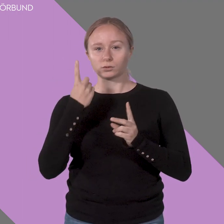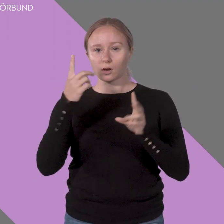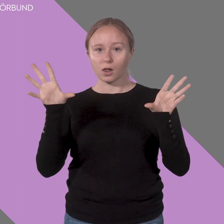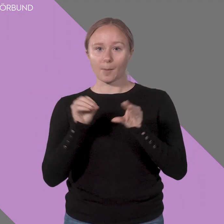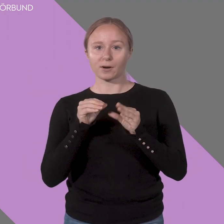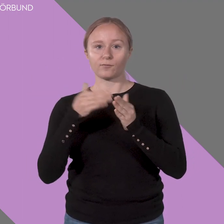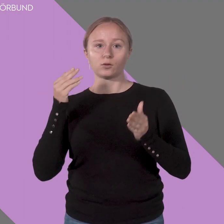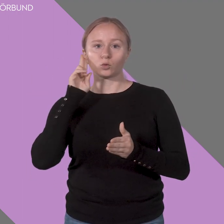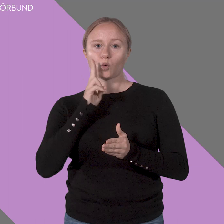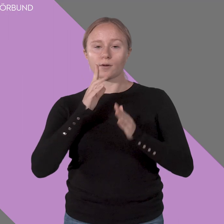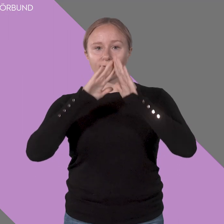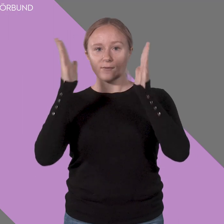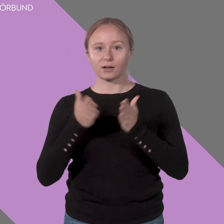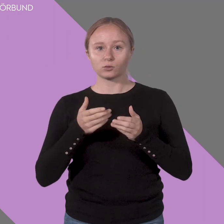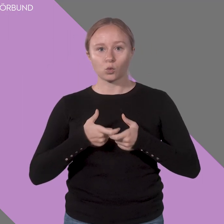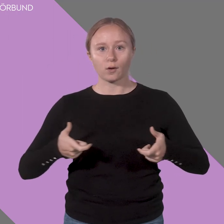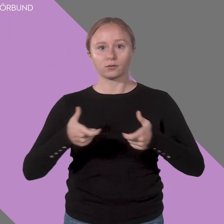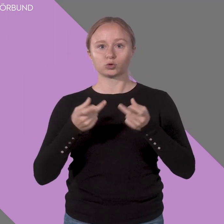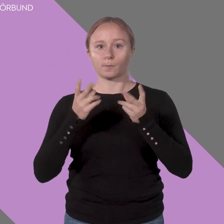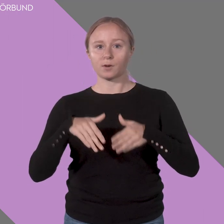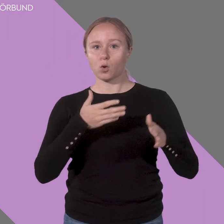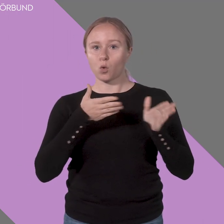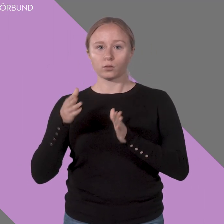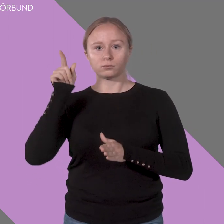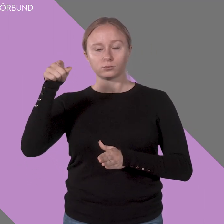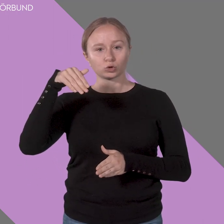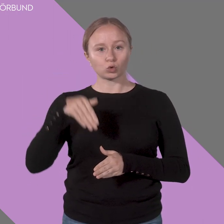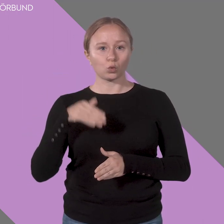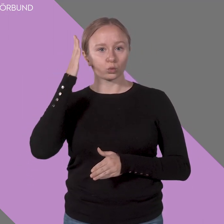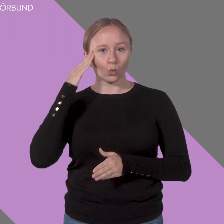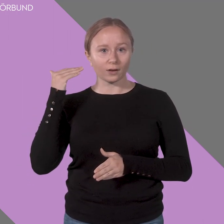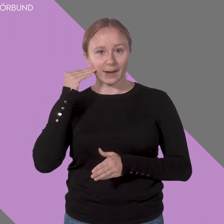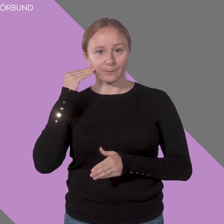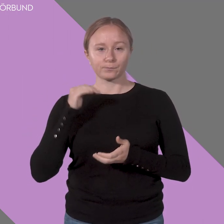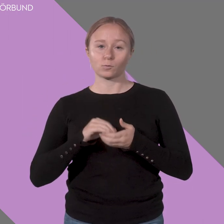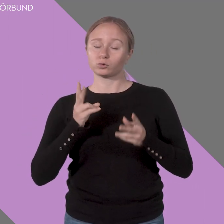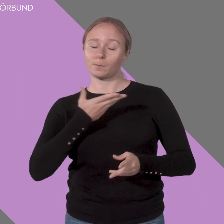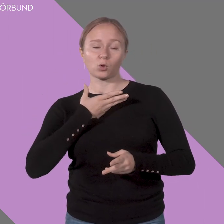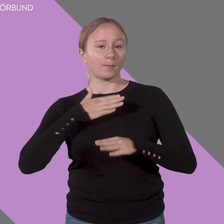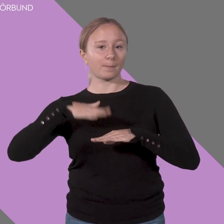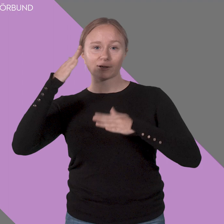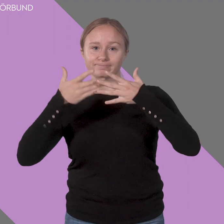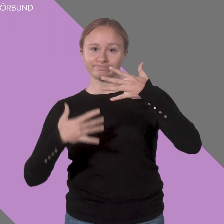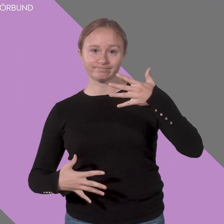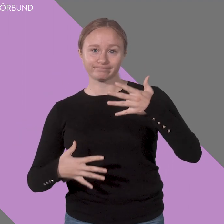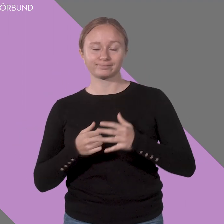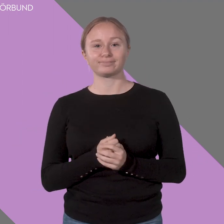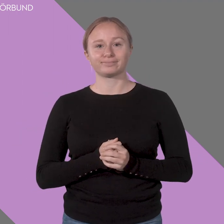en rapport från Dövas världskongress som ordnades i Sydkorea, - och mycket mer.